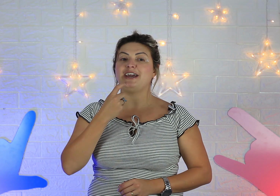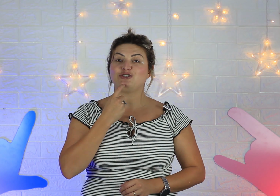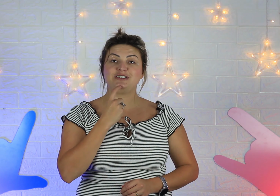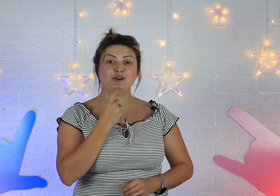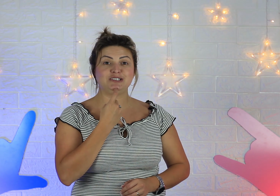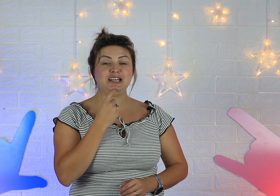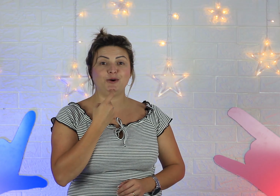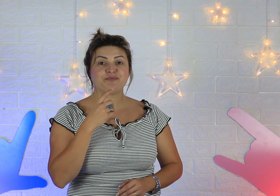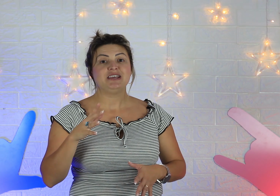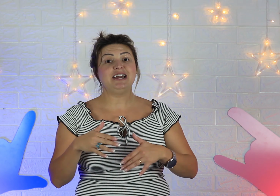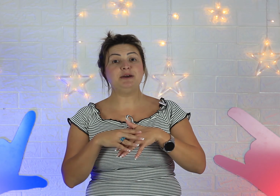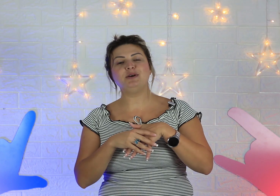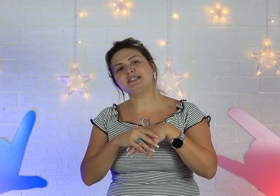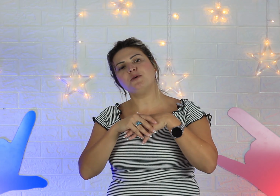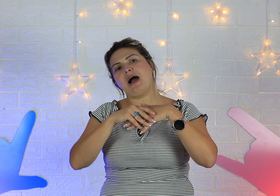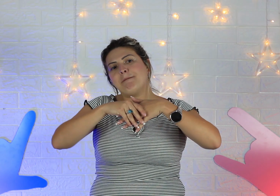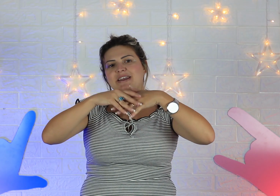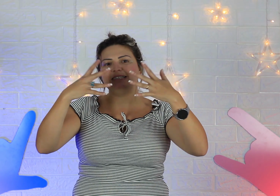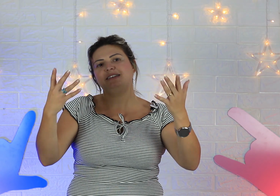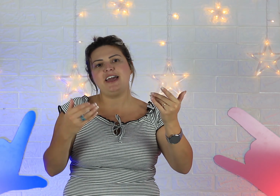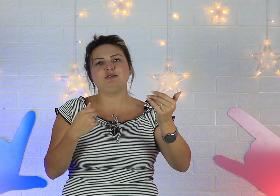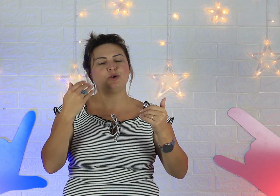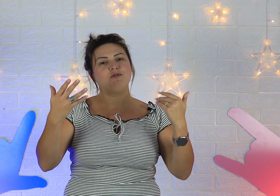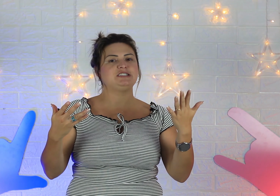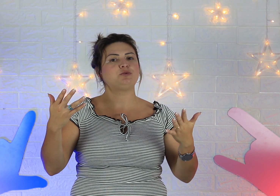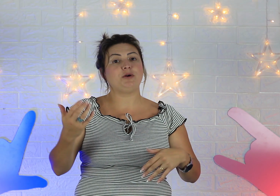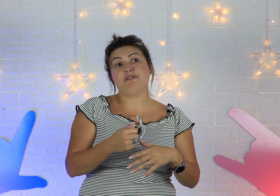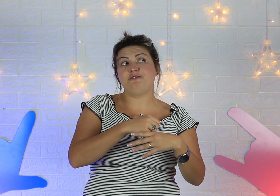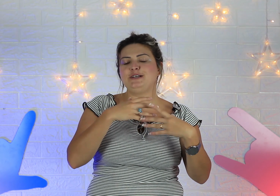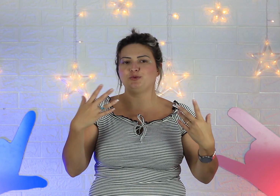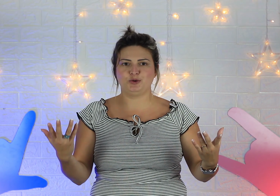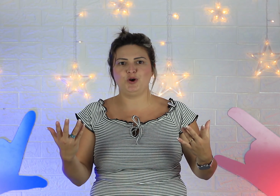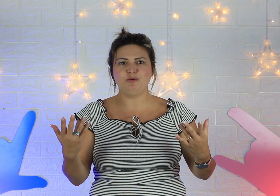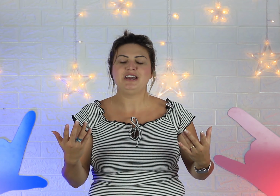eu tenho aqui no queijo então sinal e aí depois que eu apresentei e conversando Paulinho fiz o meu